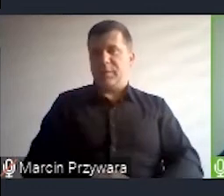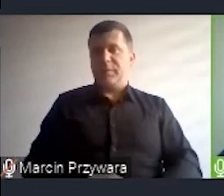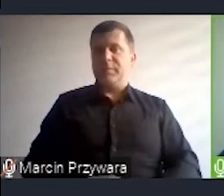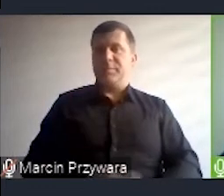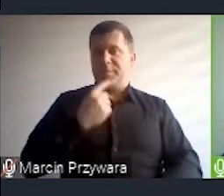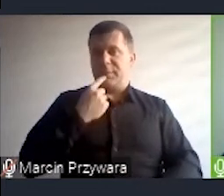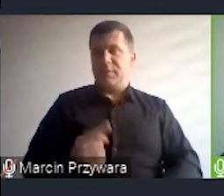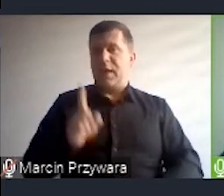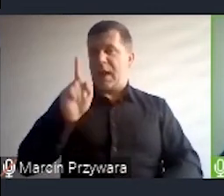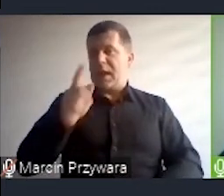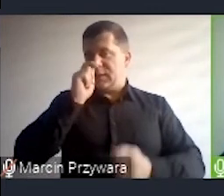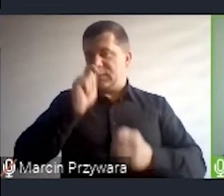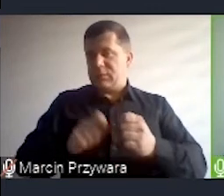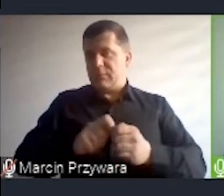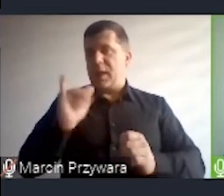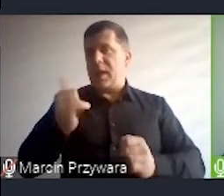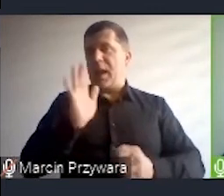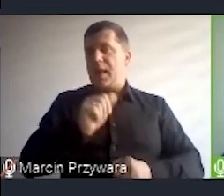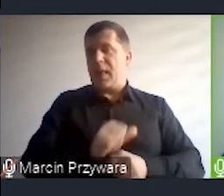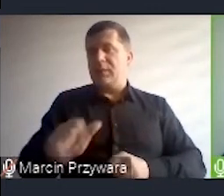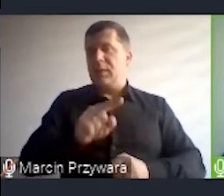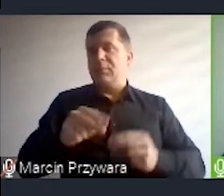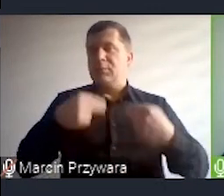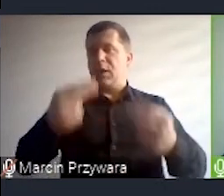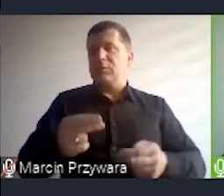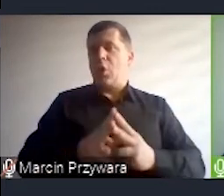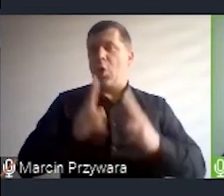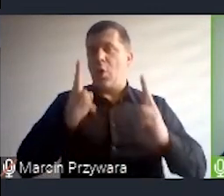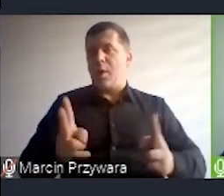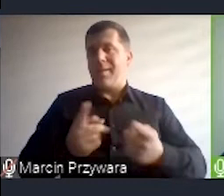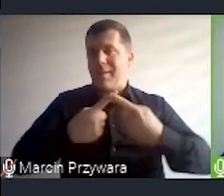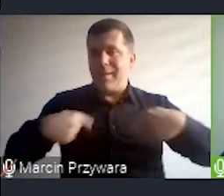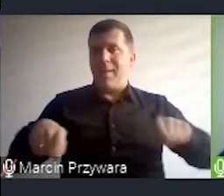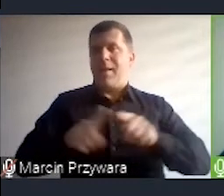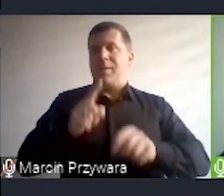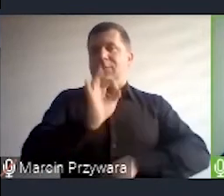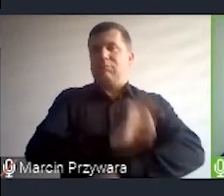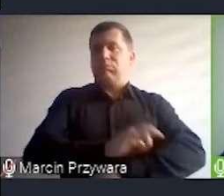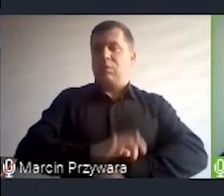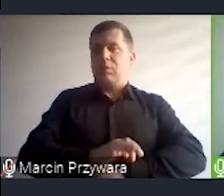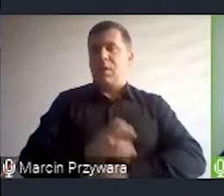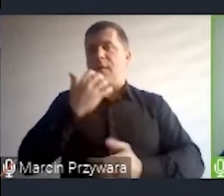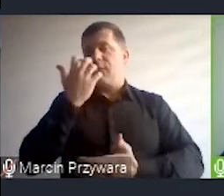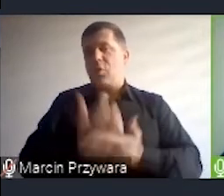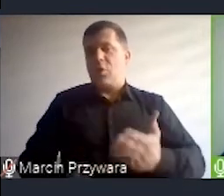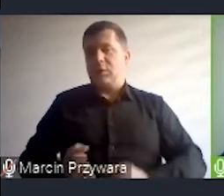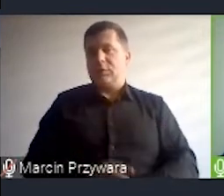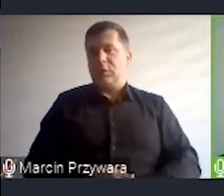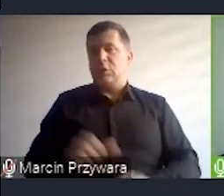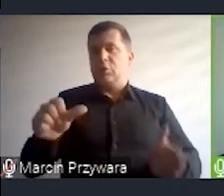ale sprawdzi przeznaczenie i okres realizacji projektu i wykorzystania środka w projekcie.